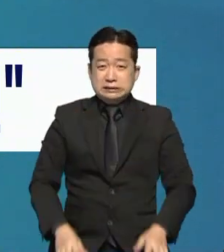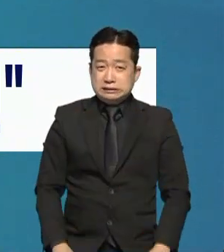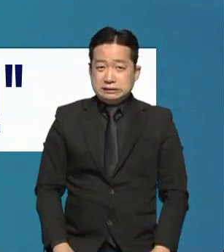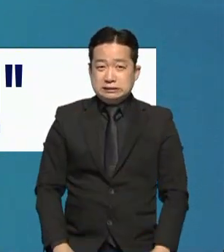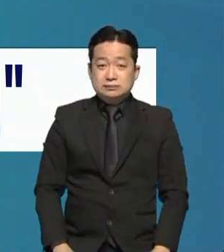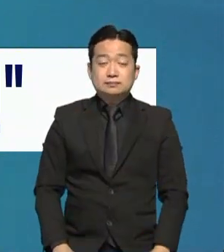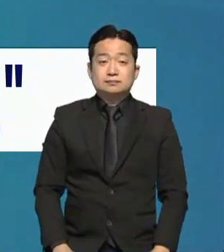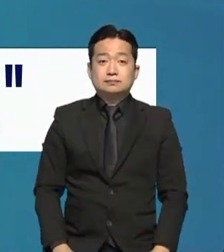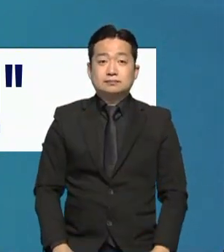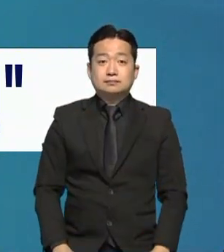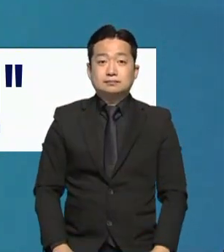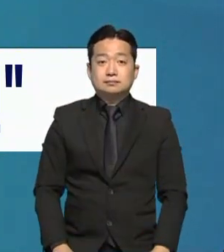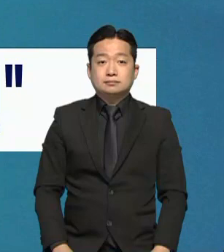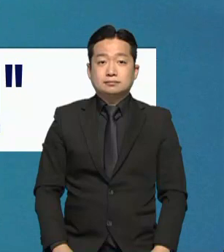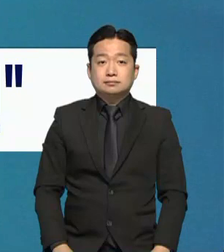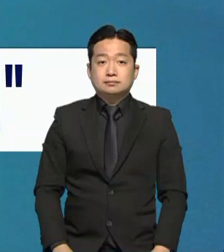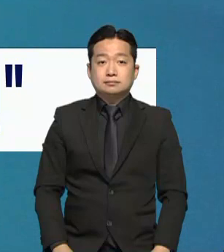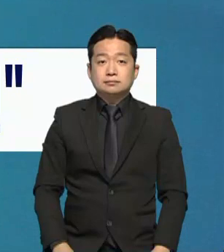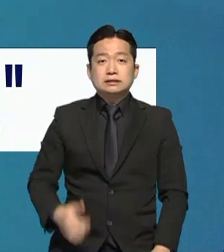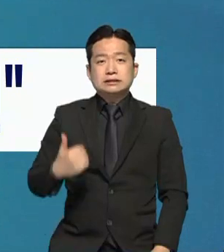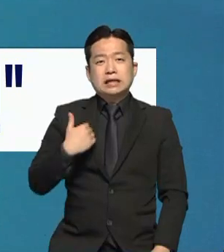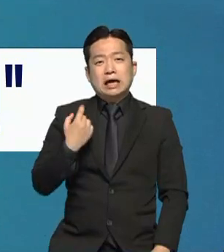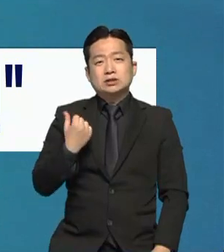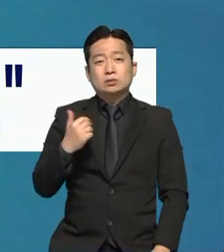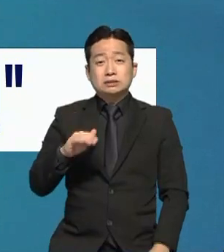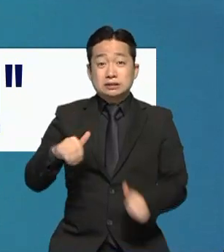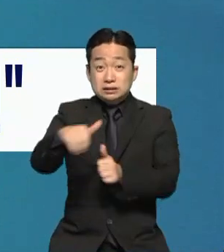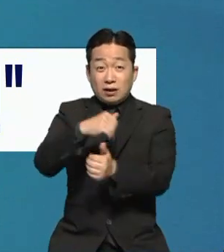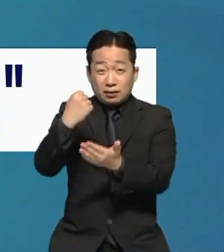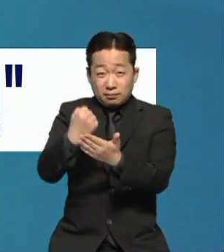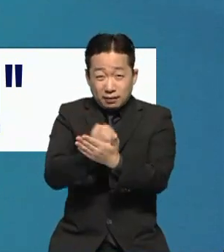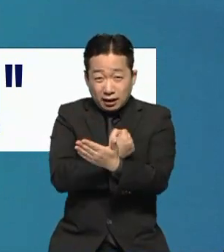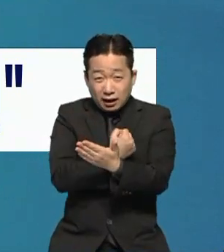제가 안타깝게 생각하는 부분은 야권이